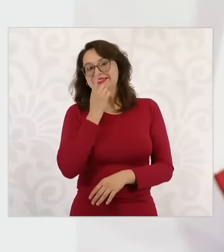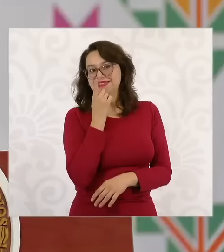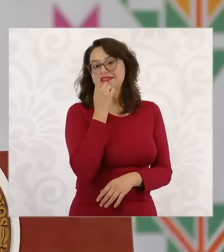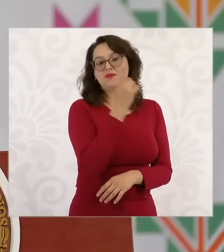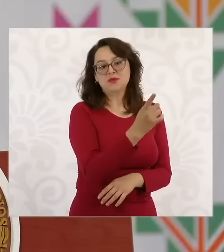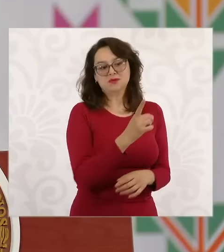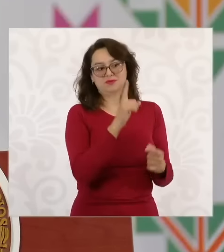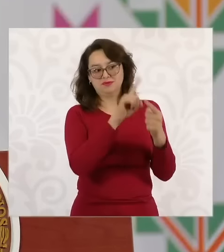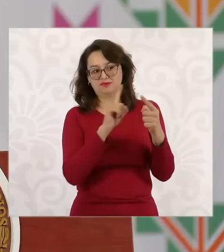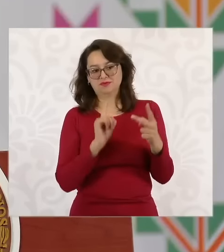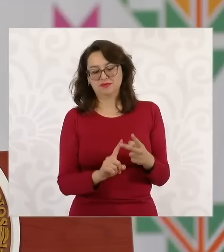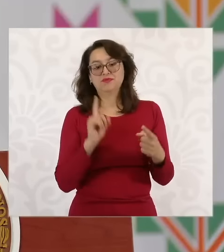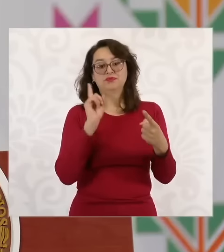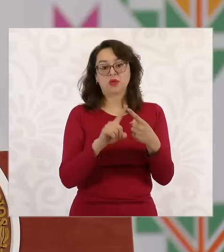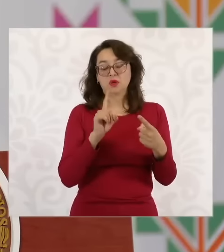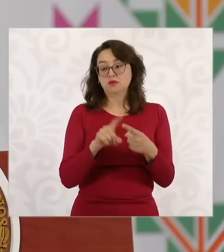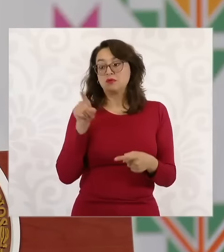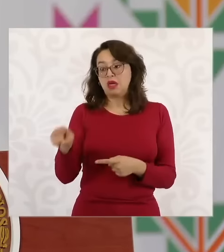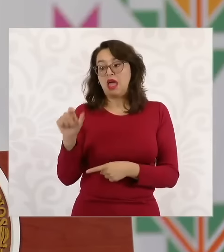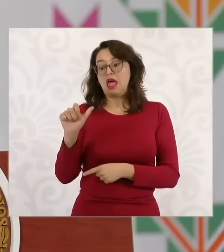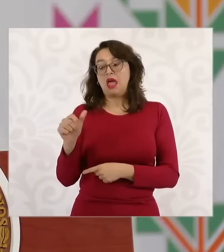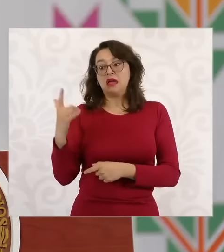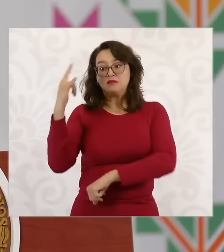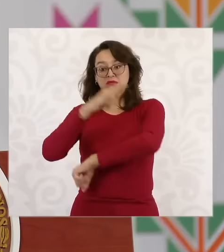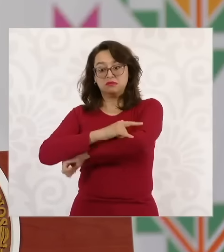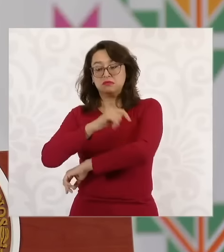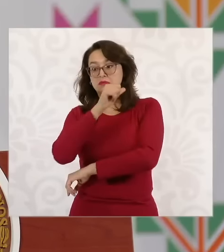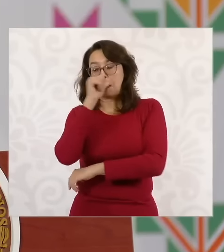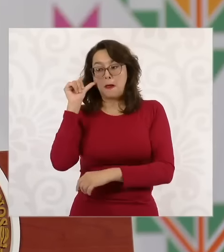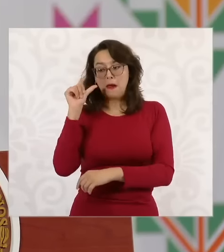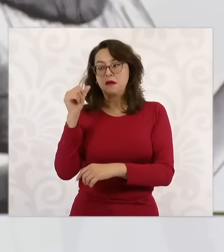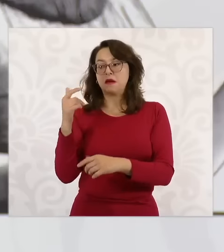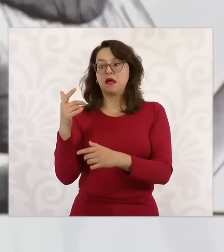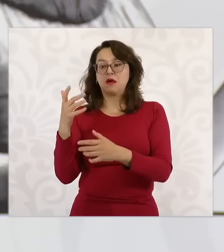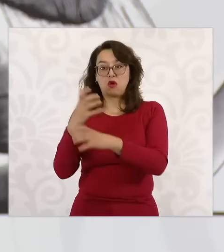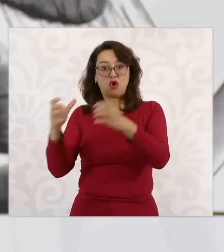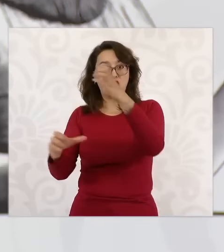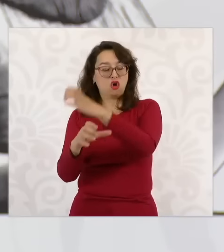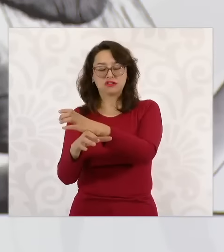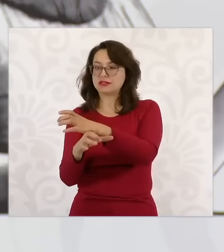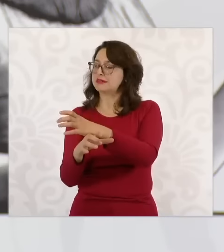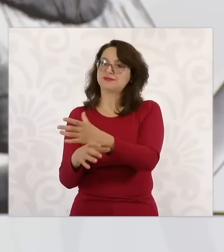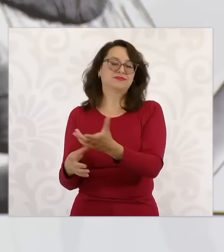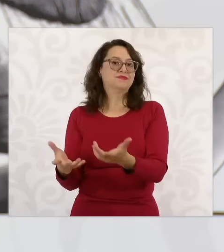fue una decisión soberana y que tiene que ver con protección civil. El aeropuerto internacional de